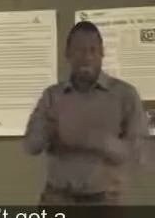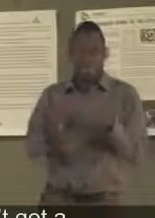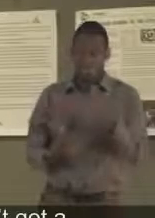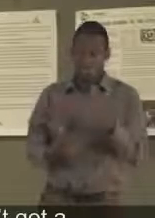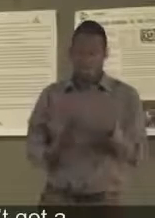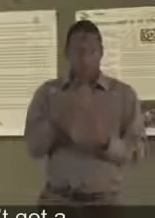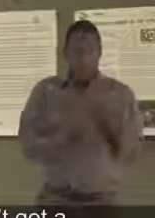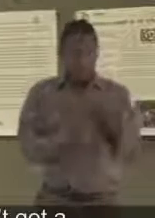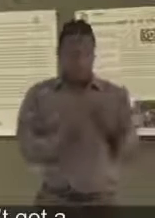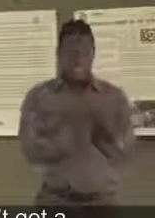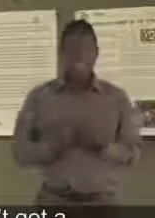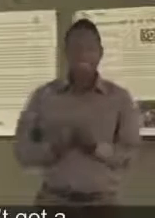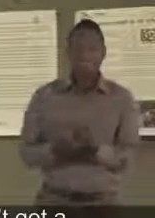إنما هيا الأشياء